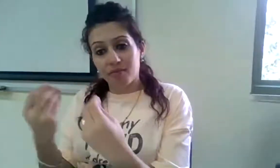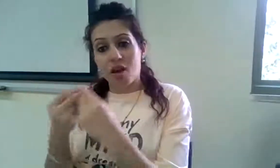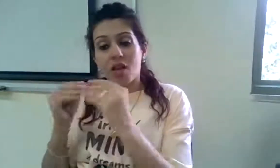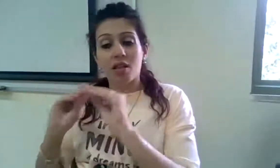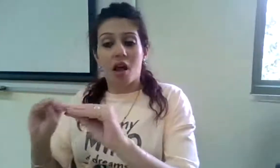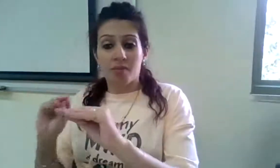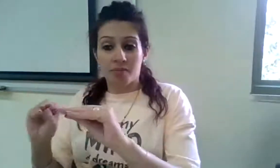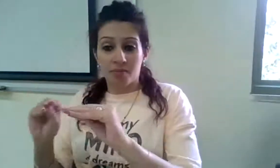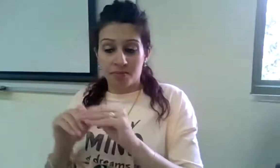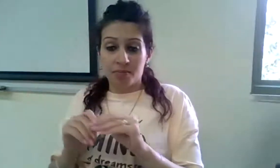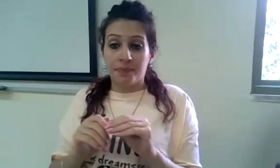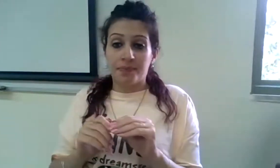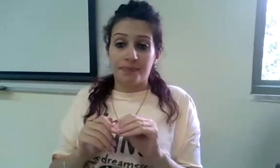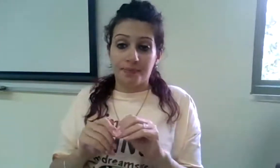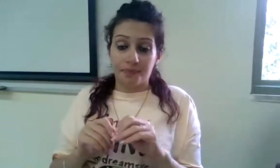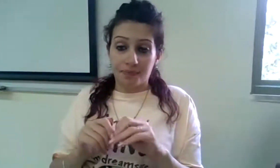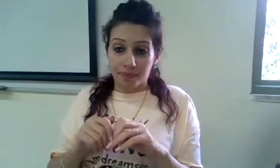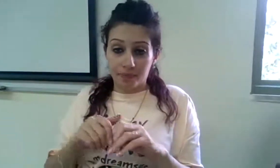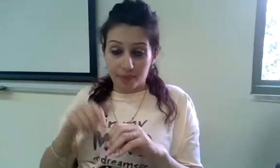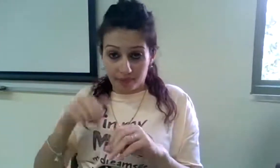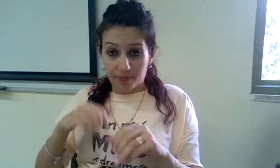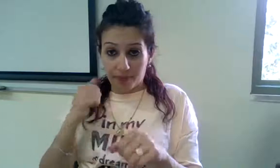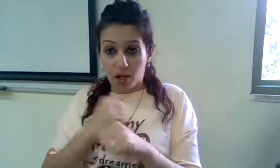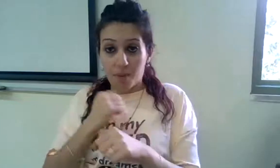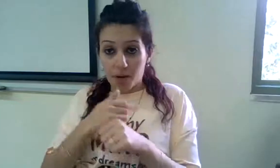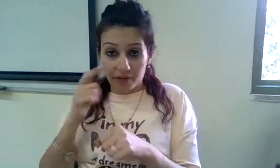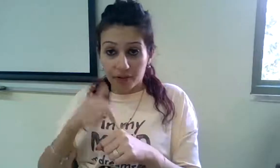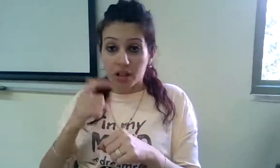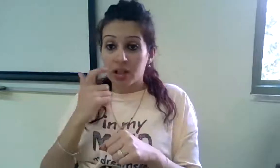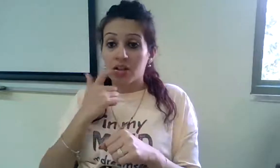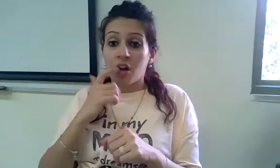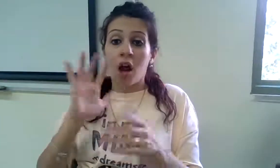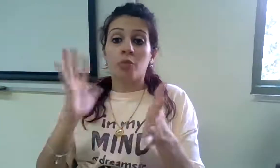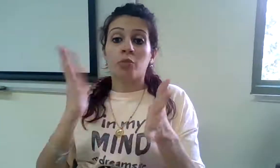بدون أية تحيز تجاه أي من الأطفال